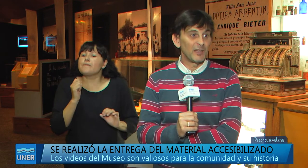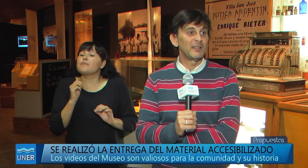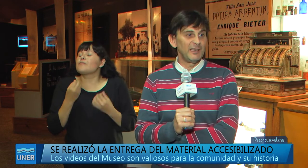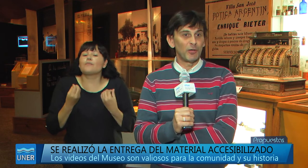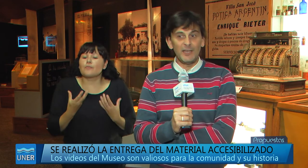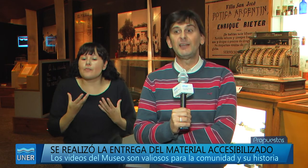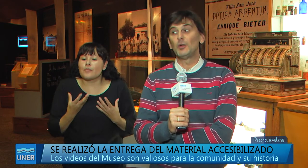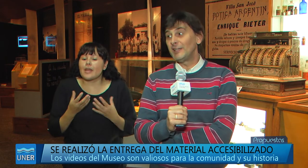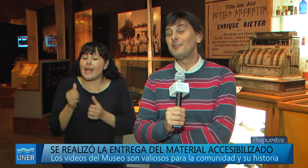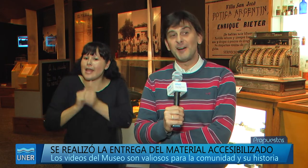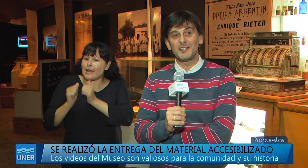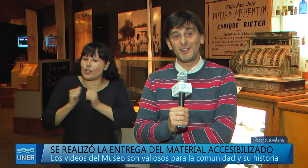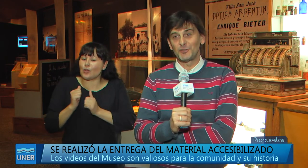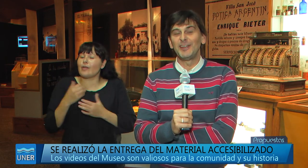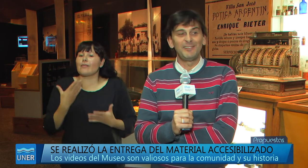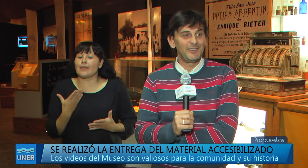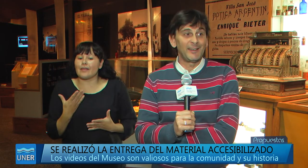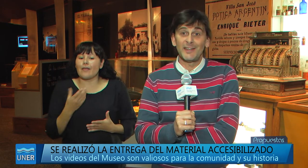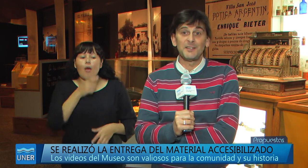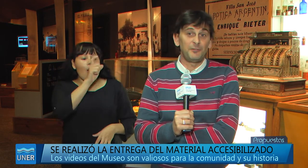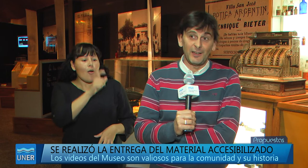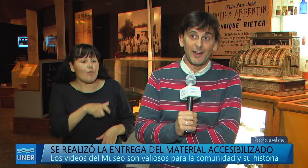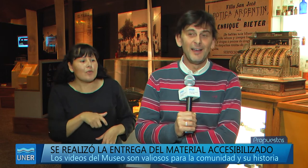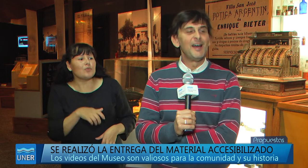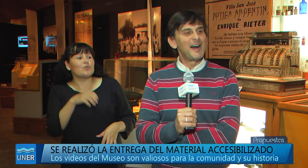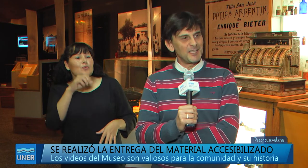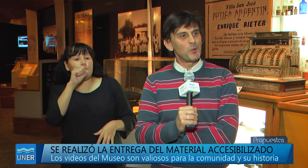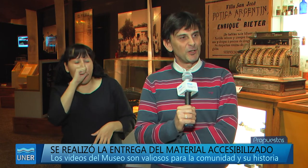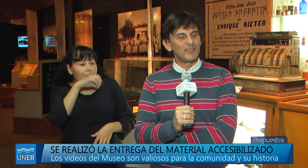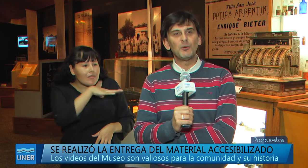Por ahí no es tan fácil que ellos entiendan que significa. Así que bueno